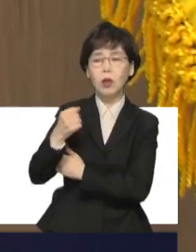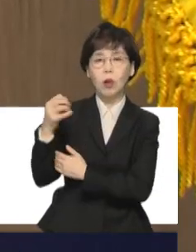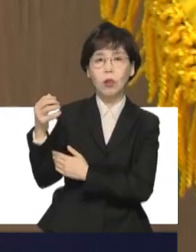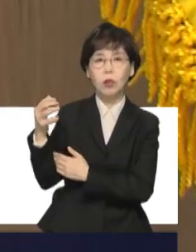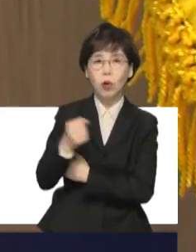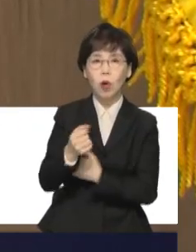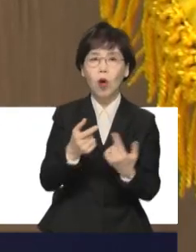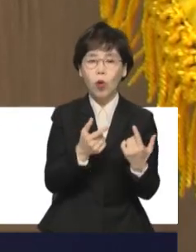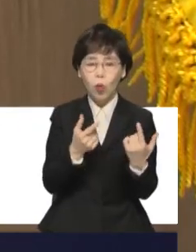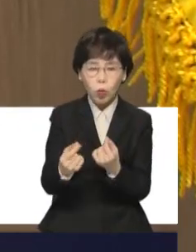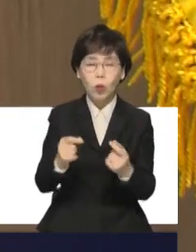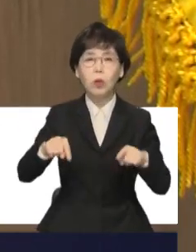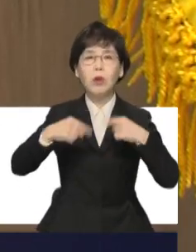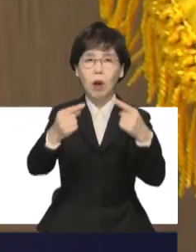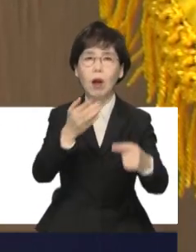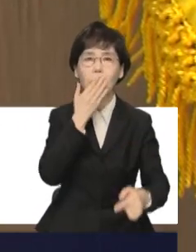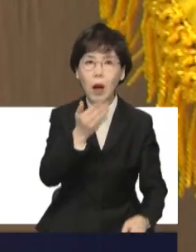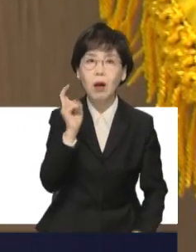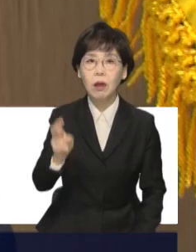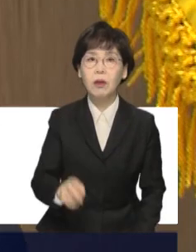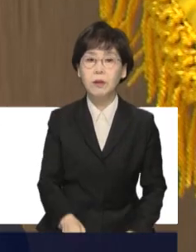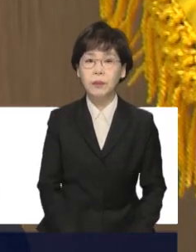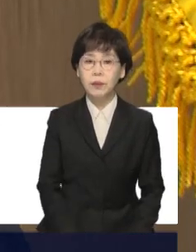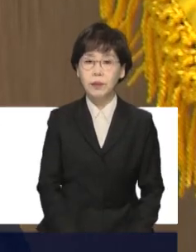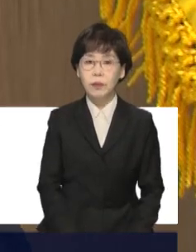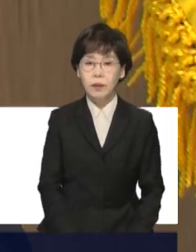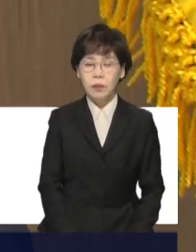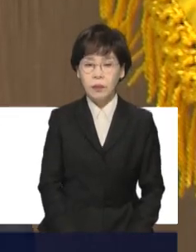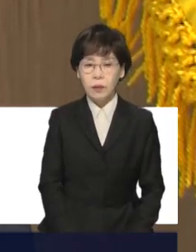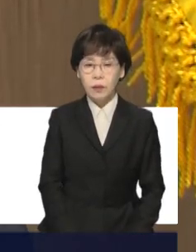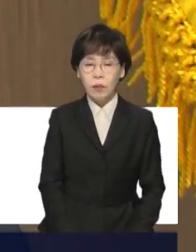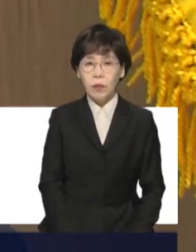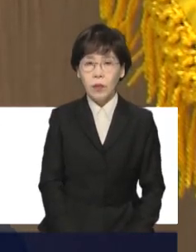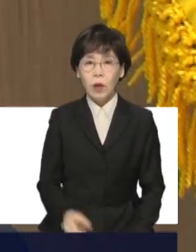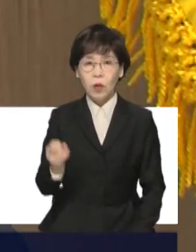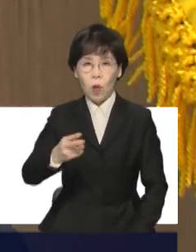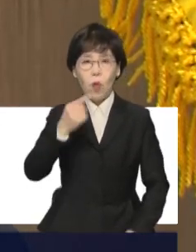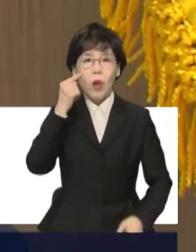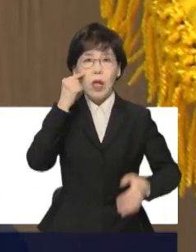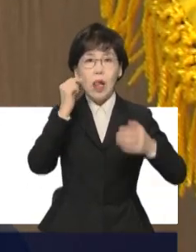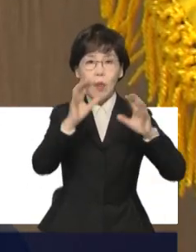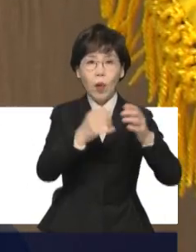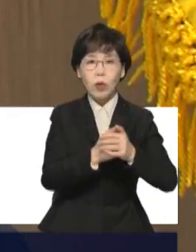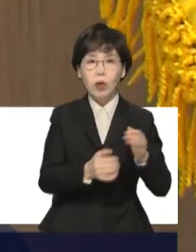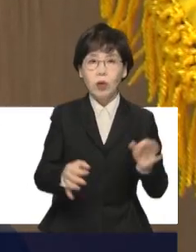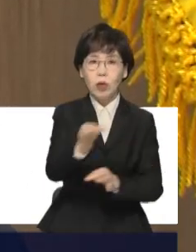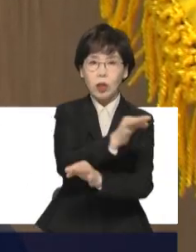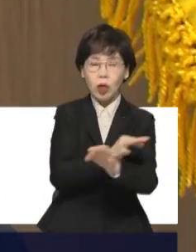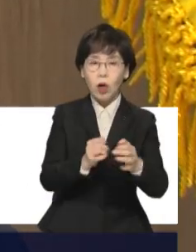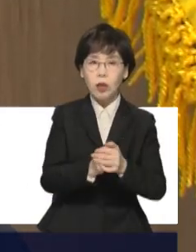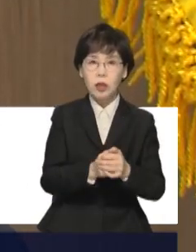진출할 수 있습니다. 아울러 일본은 경제 규모 세계 3위의 시장입니다.